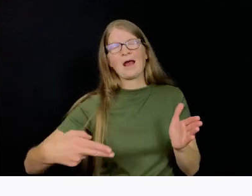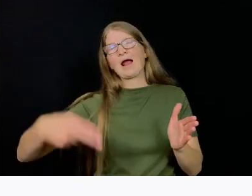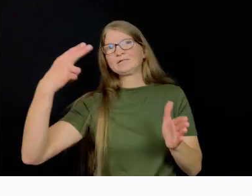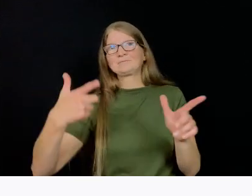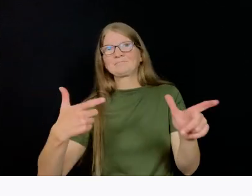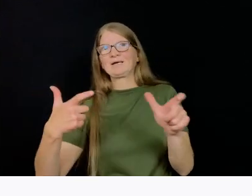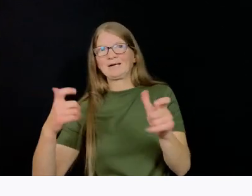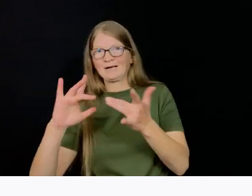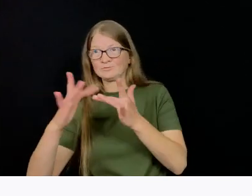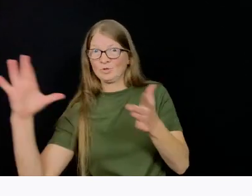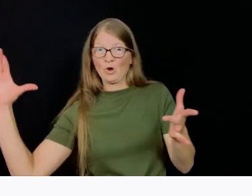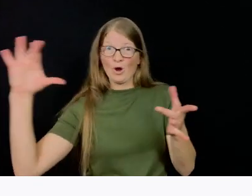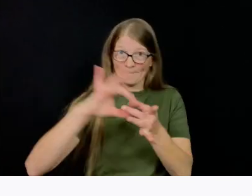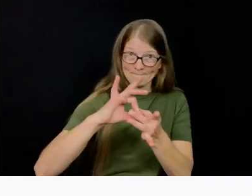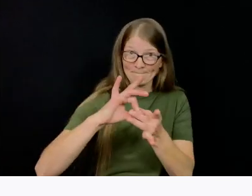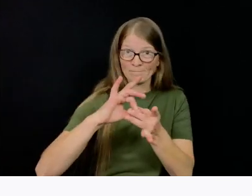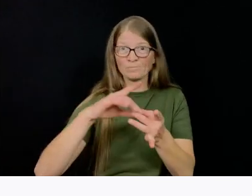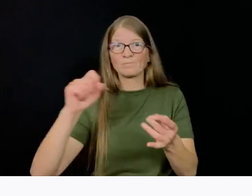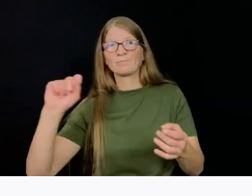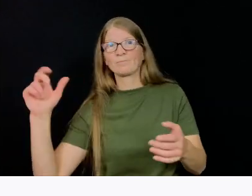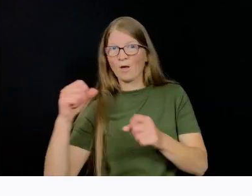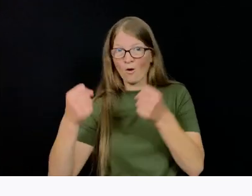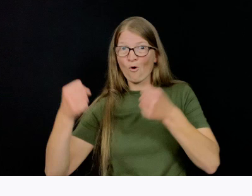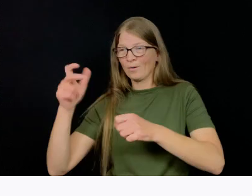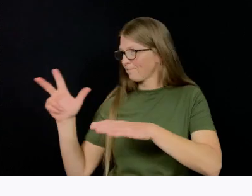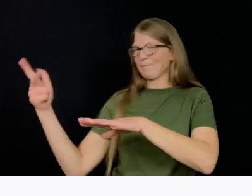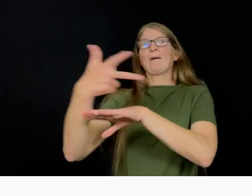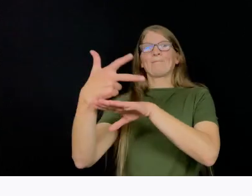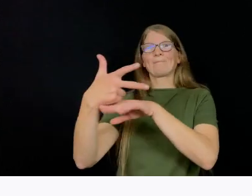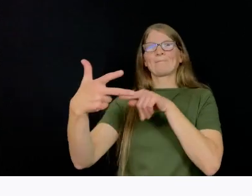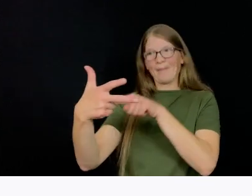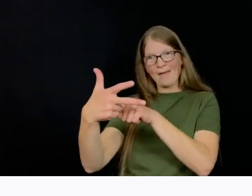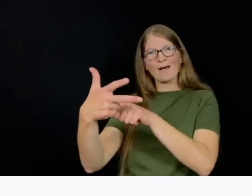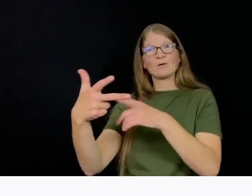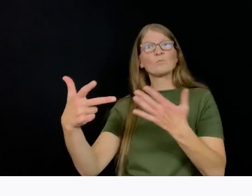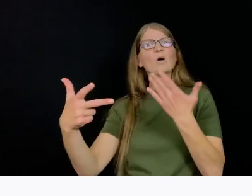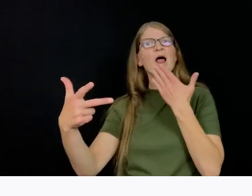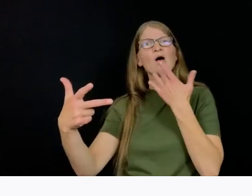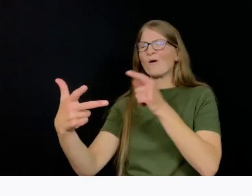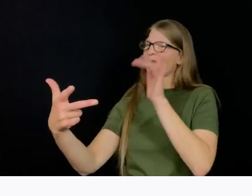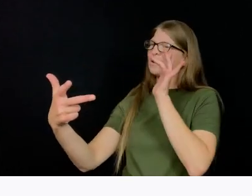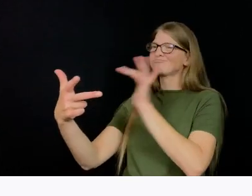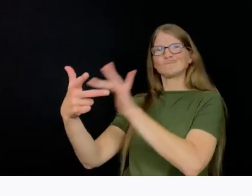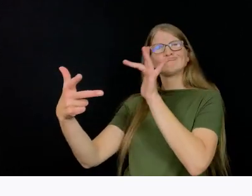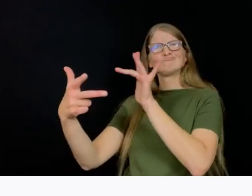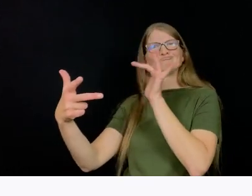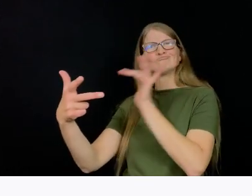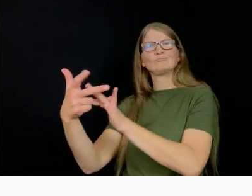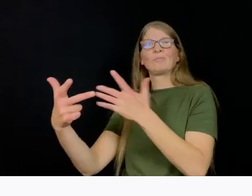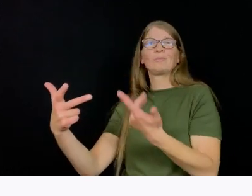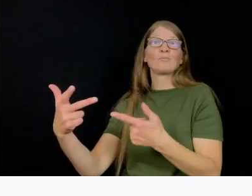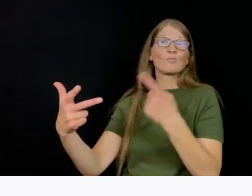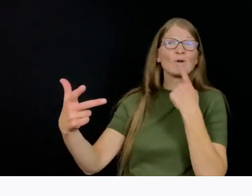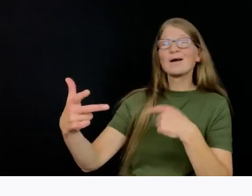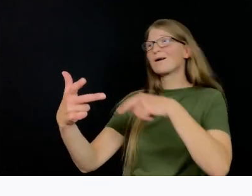يمكنكم رؤية ما تبدو عليه سيارة أحلامكم باللون الأزرق والأسود والأحمر المعدني